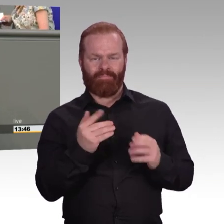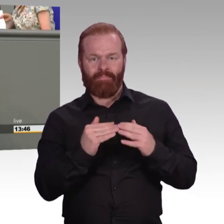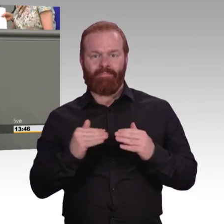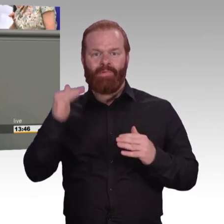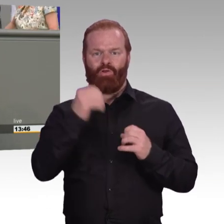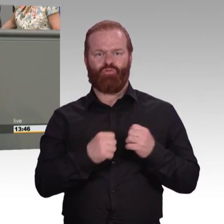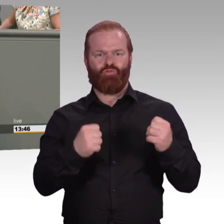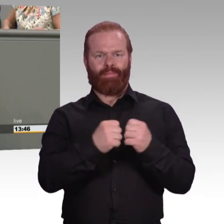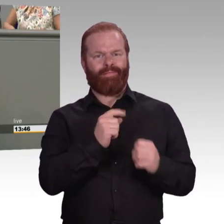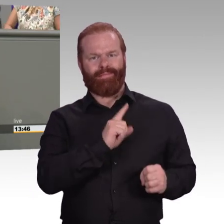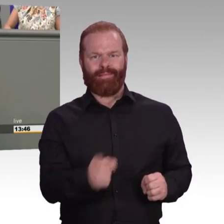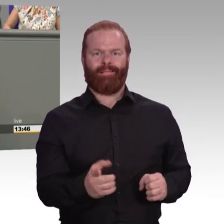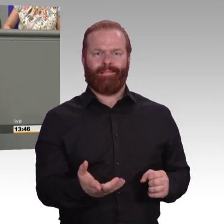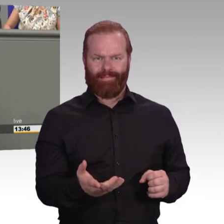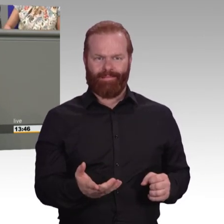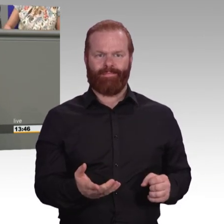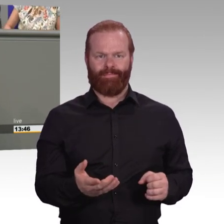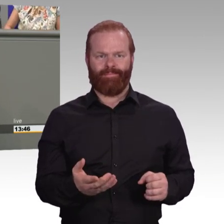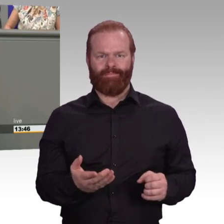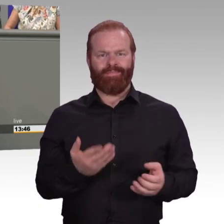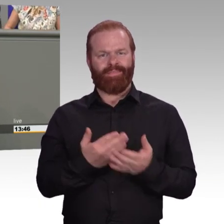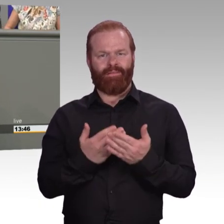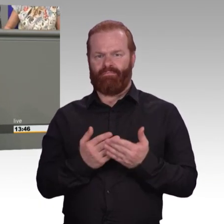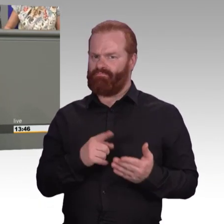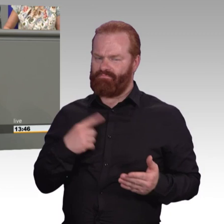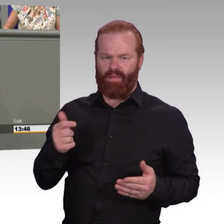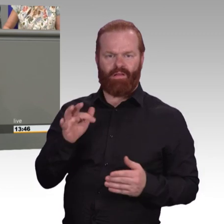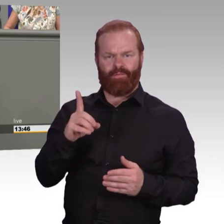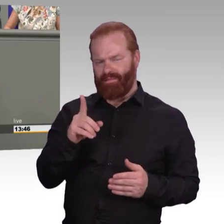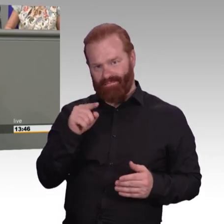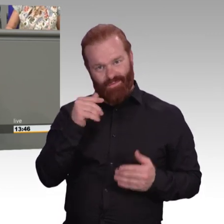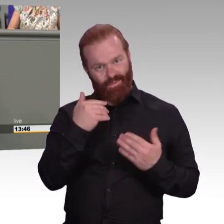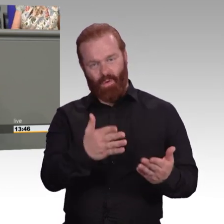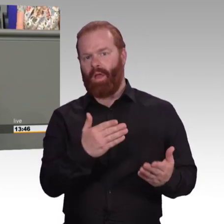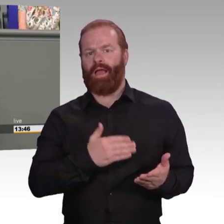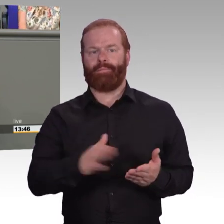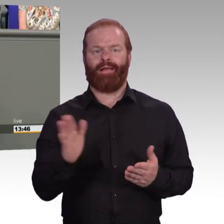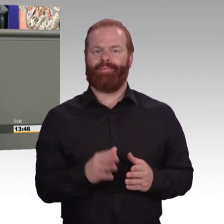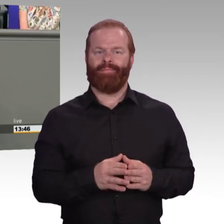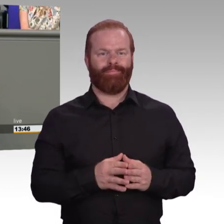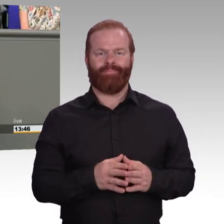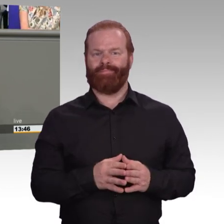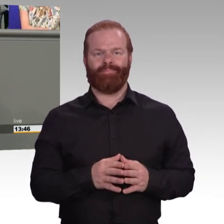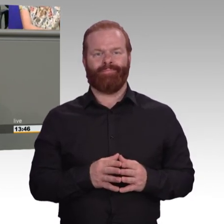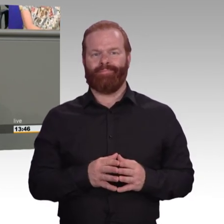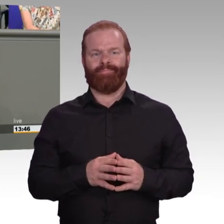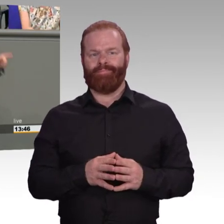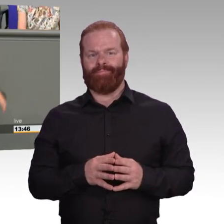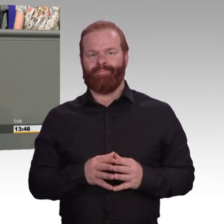ansonsten hätten sie ihre lieblos zusammengeschusterte Anträge nicht erst vor wenigen Stunden in schlechter Schriftform präsentiert. (Zwischenrufe)